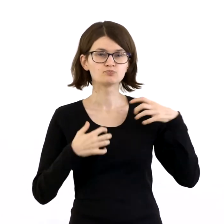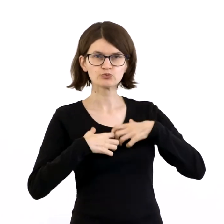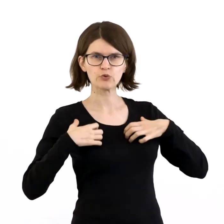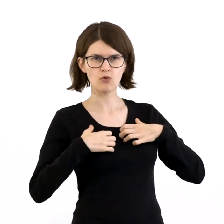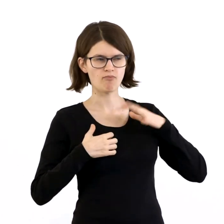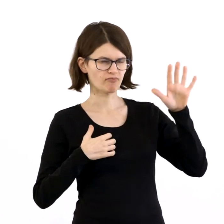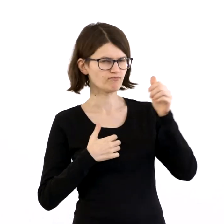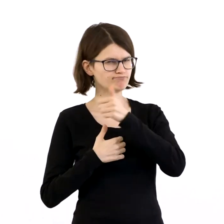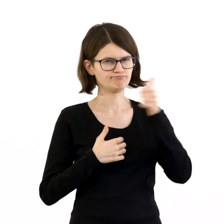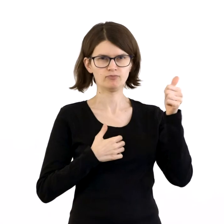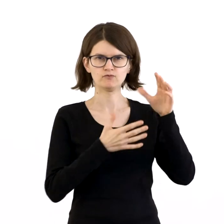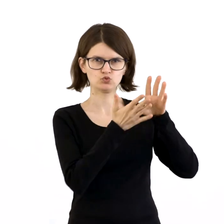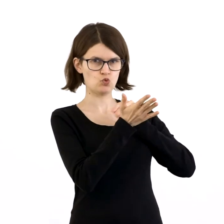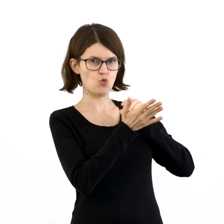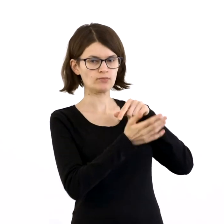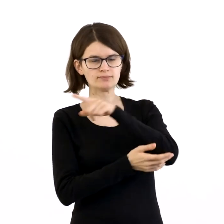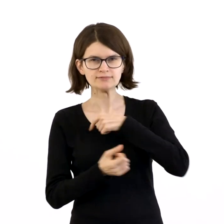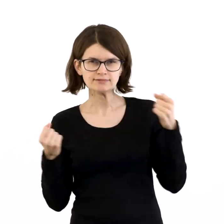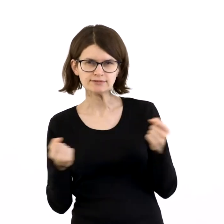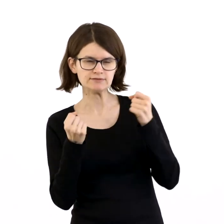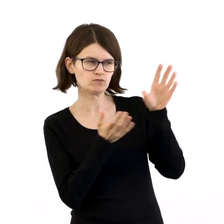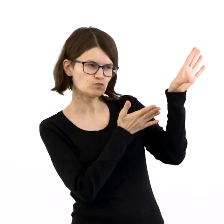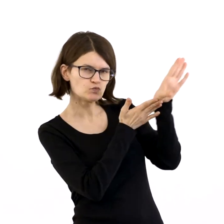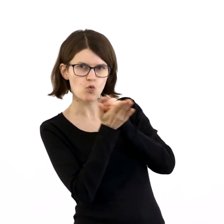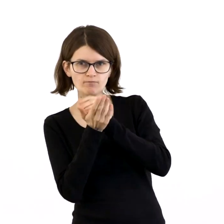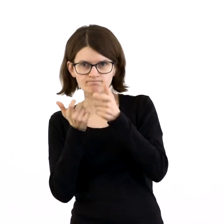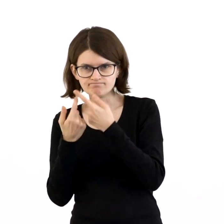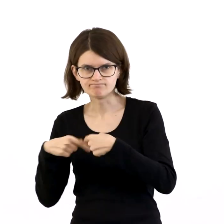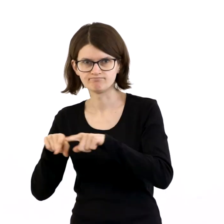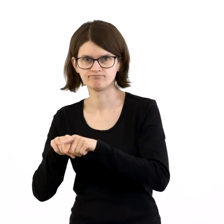Wizerunkowi przyrody towarzyszy idealizacja jej form.